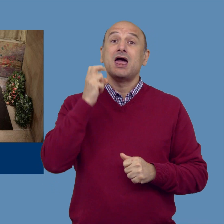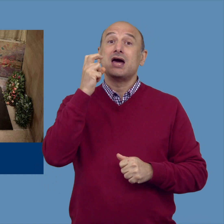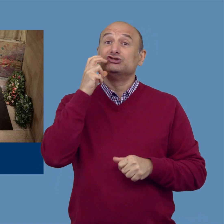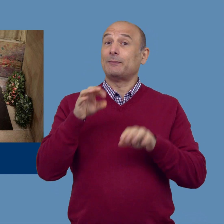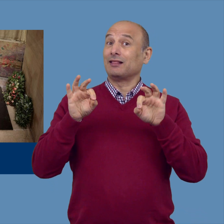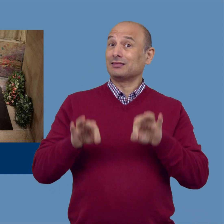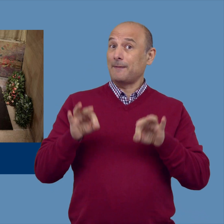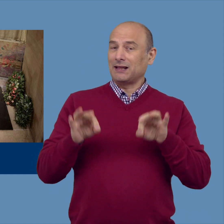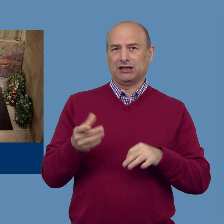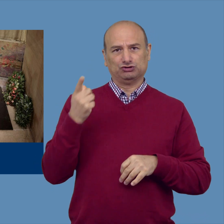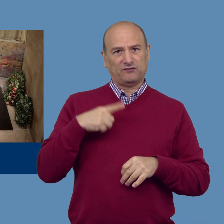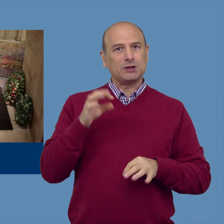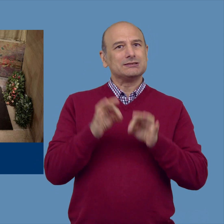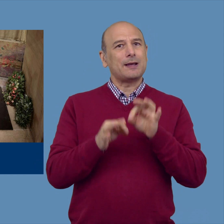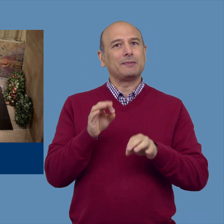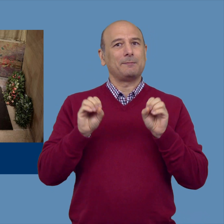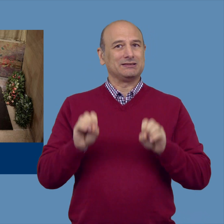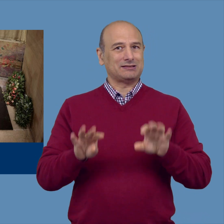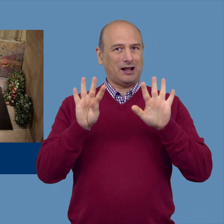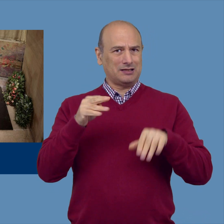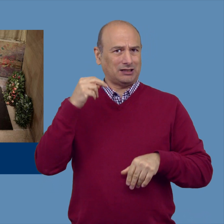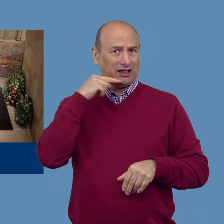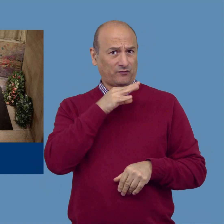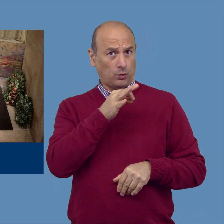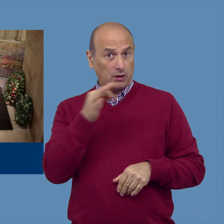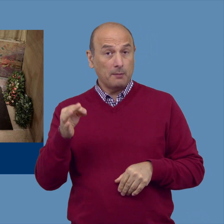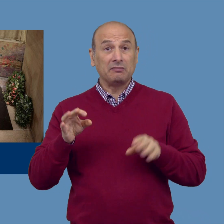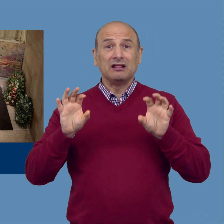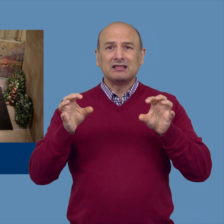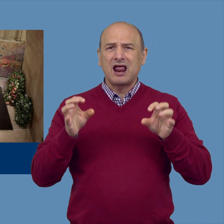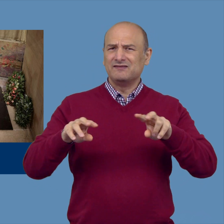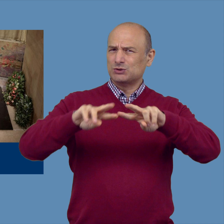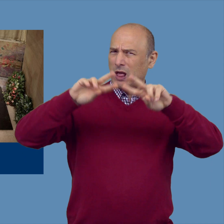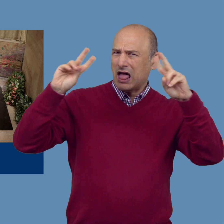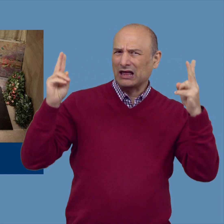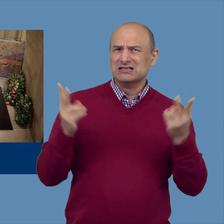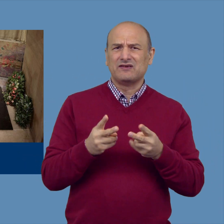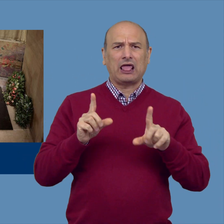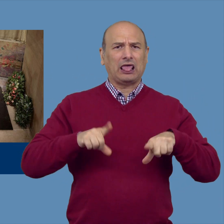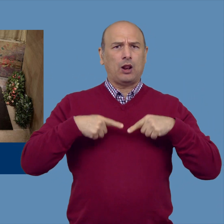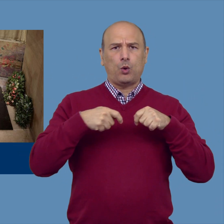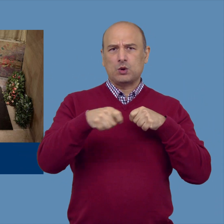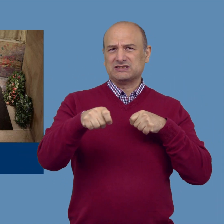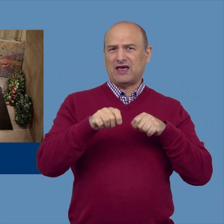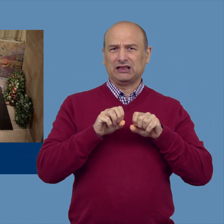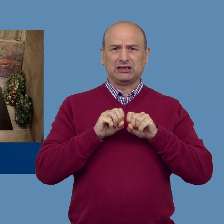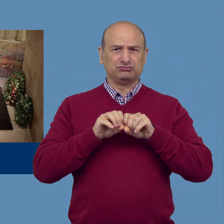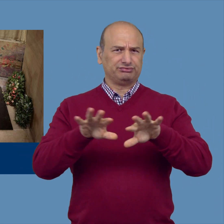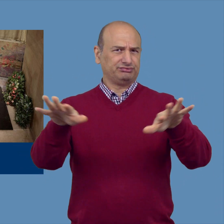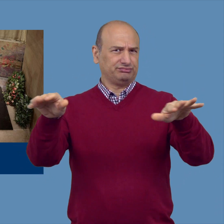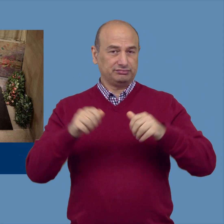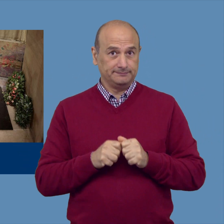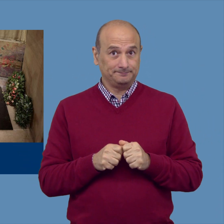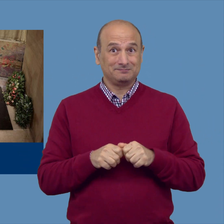A temetést szeptember 19-én hétfőn élőben közvetítették.